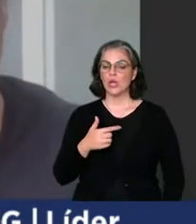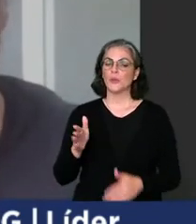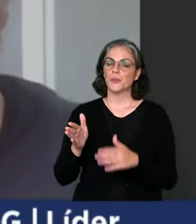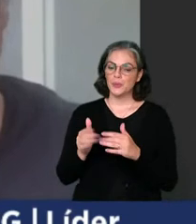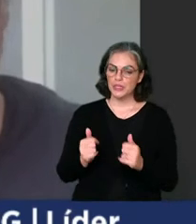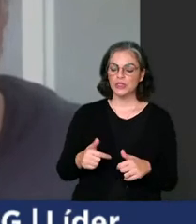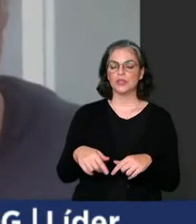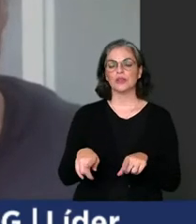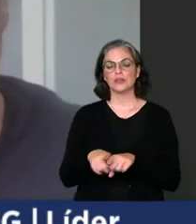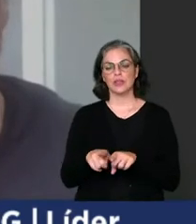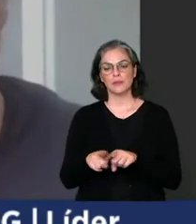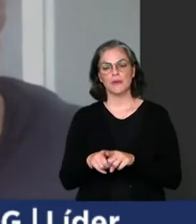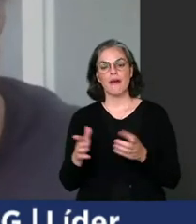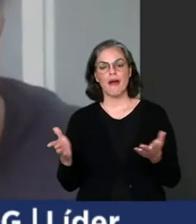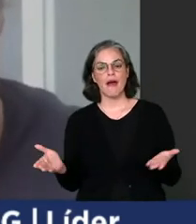VOSSA EXCELÊNCIA TAMBÉM